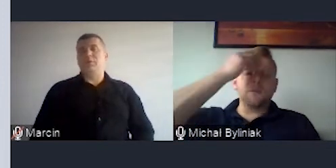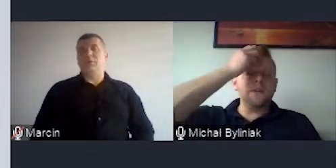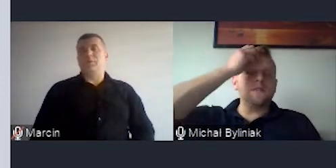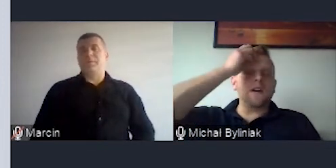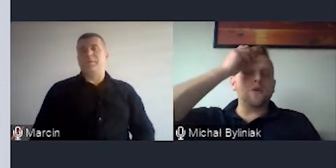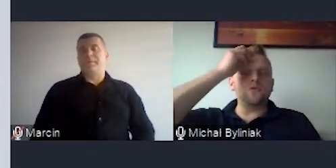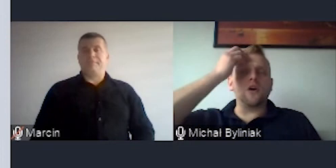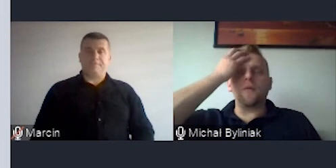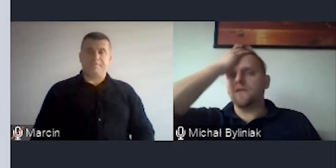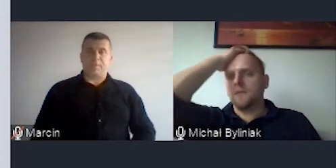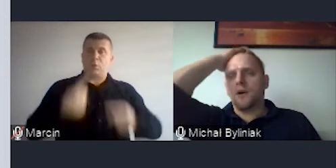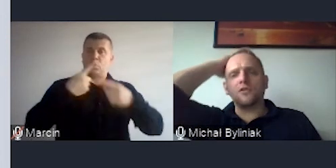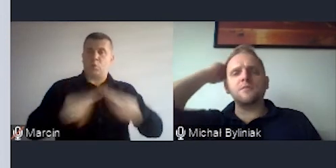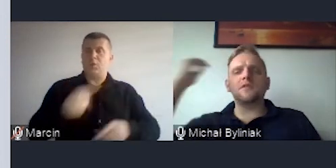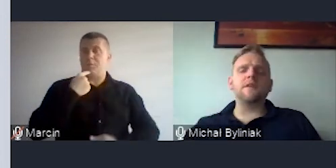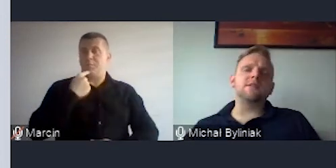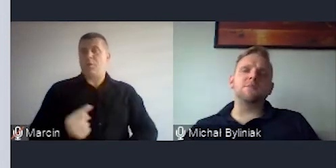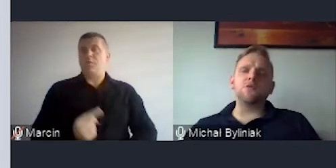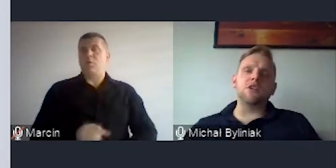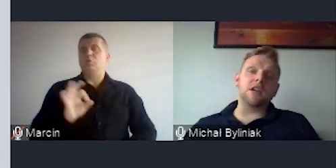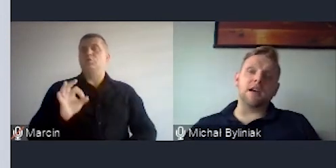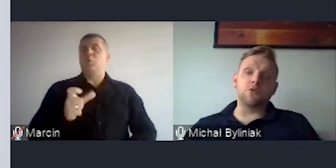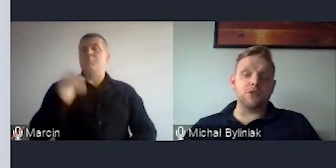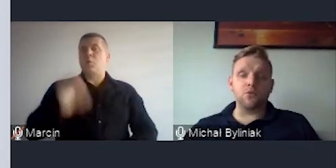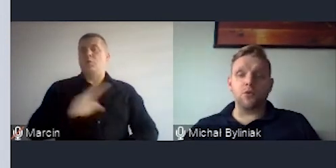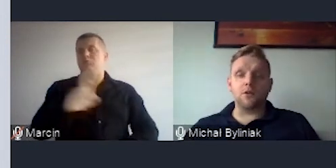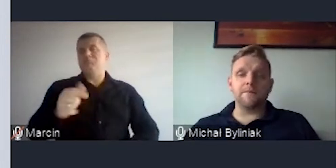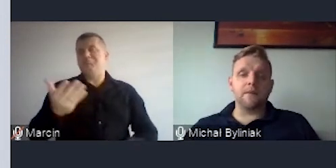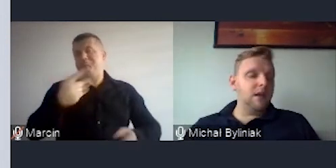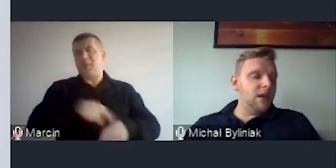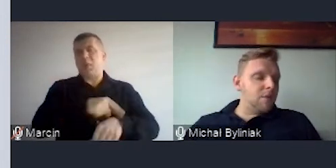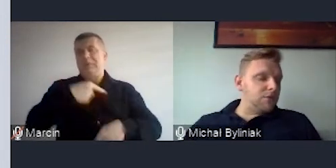Proszę Państwa, krótko powiem o tym, co was może czekać już niedługo.